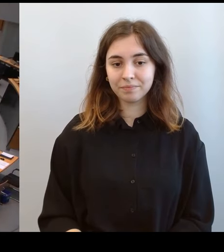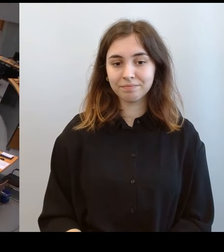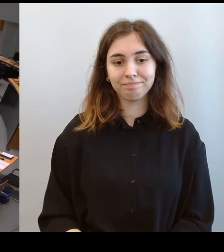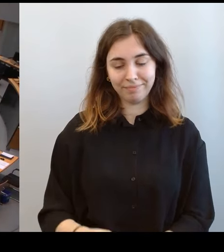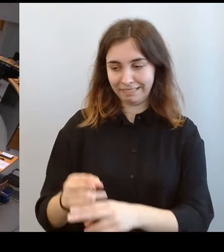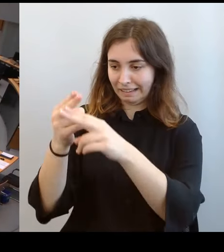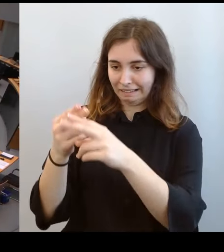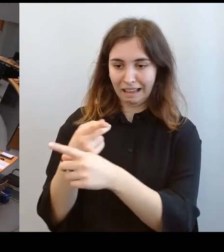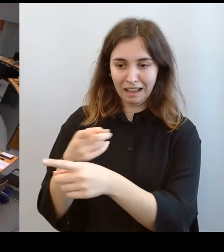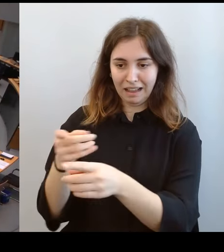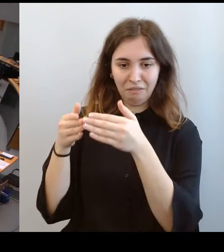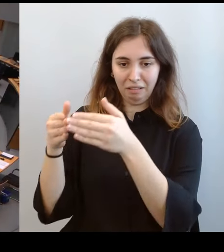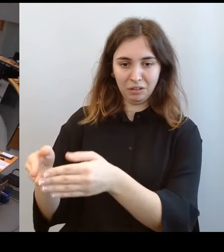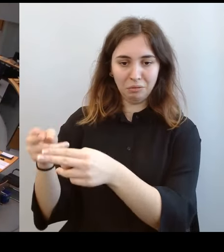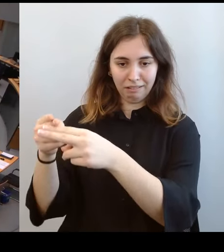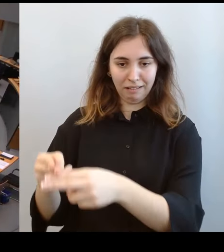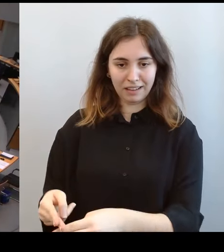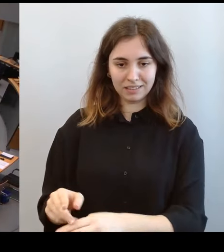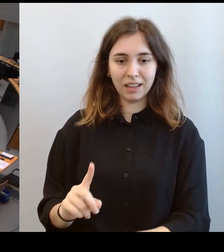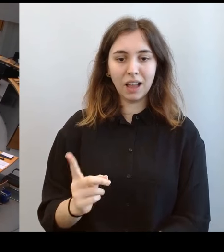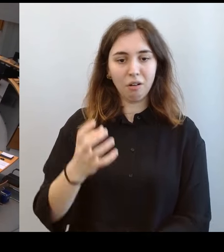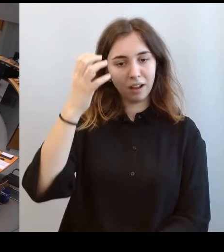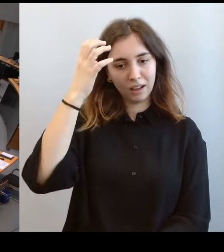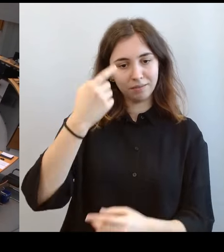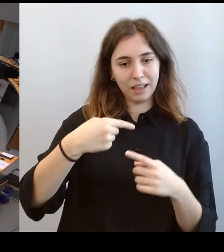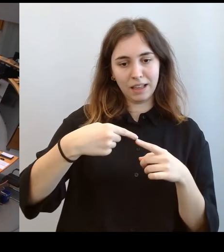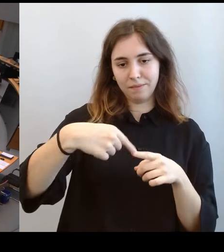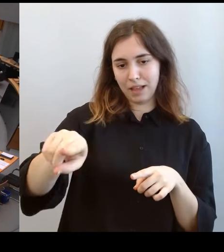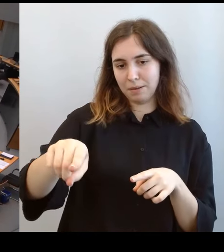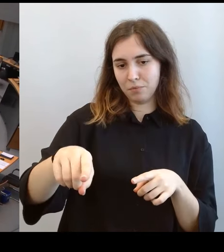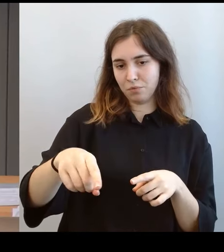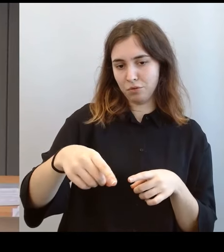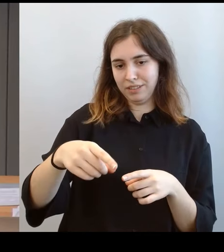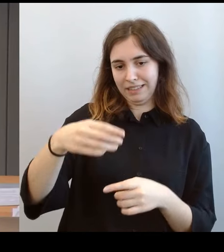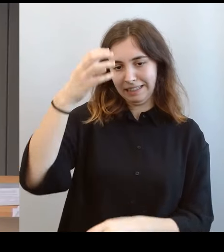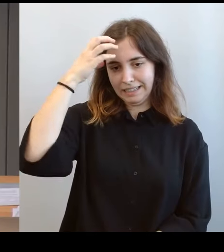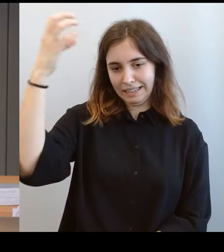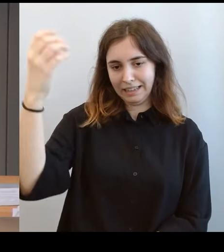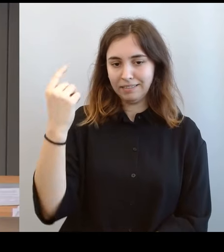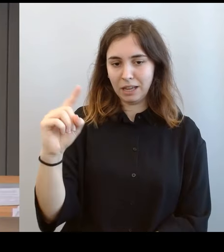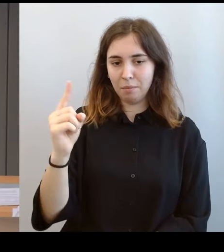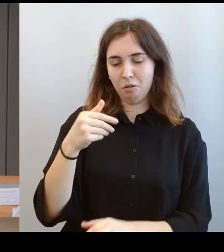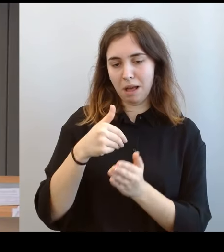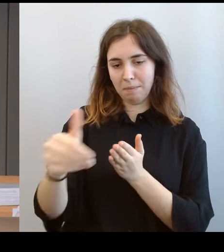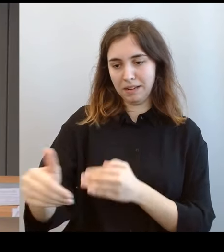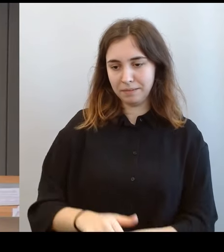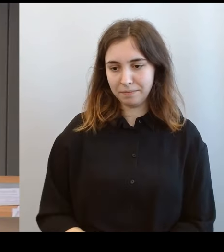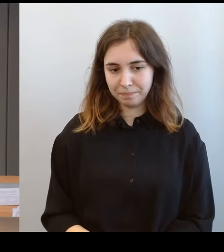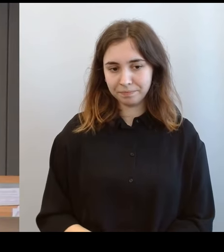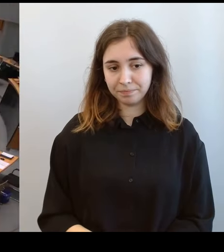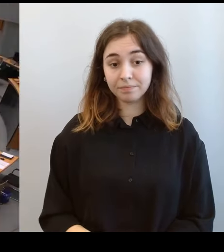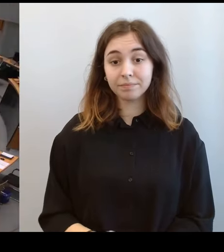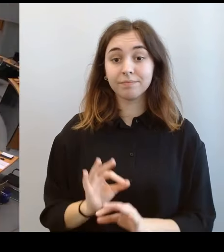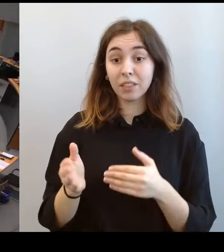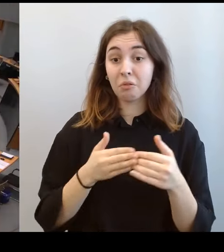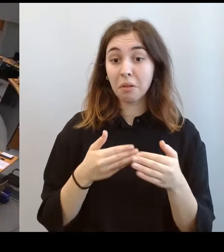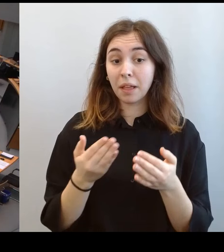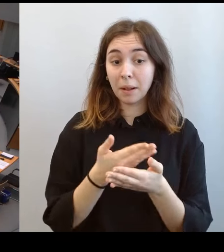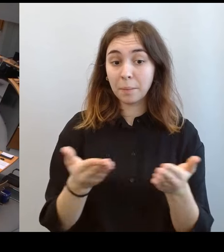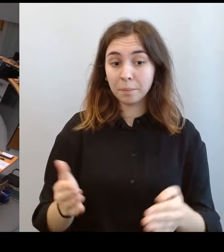fraktionslose Abgeordnete King. Wer enthält sich? Das ist der Abgeordnete Brousek.